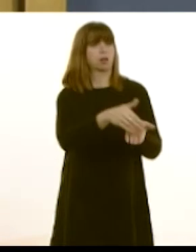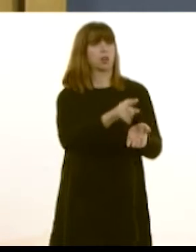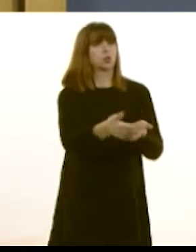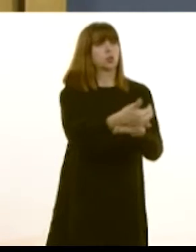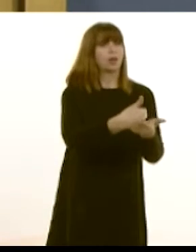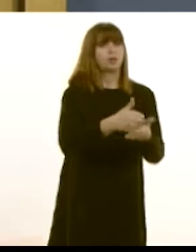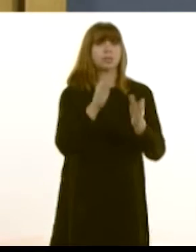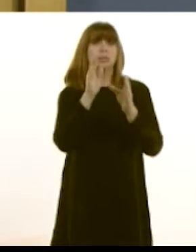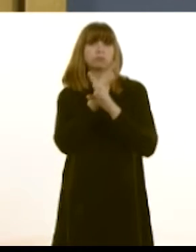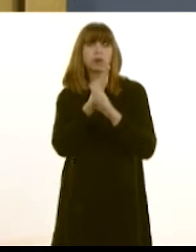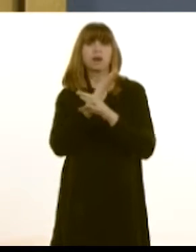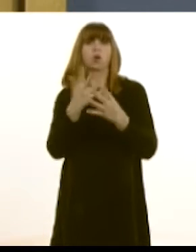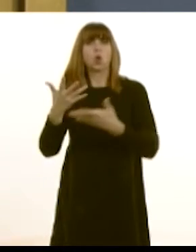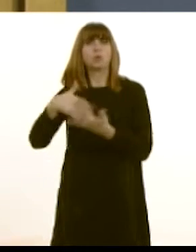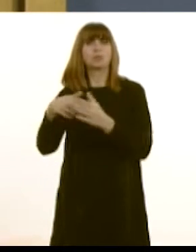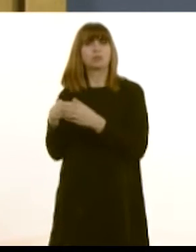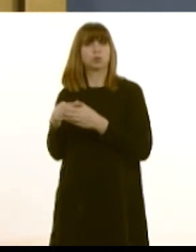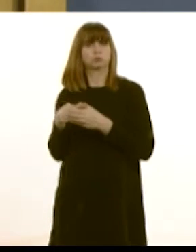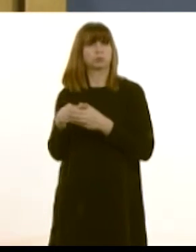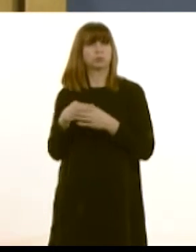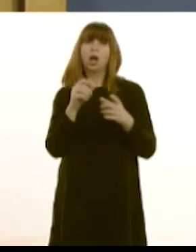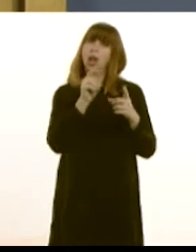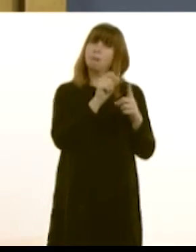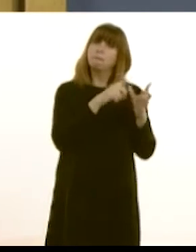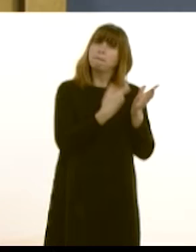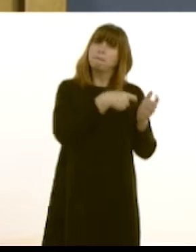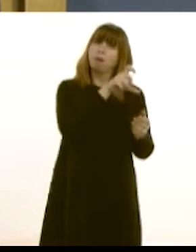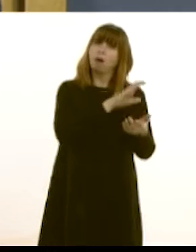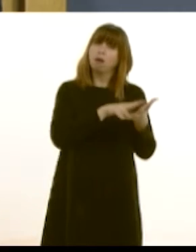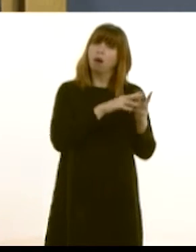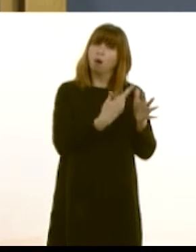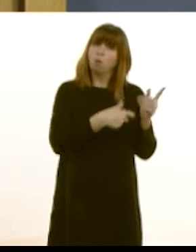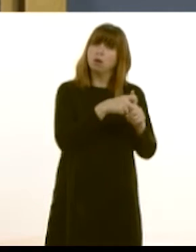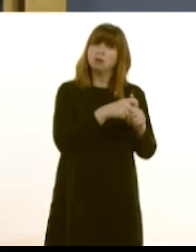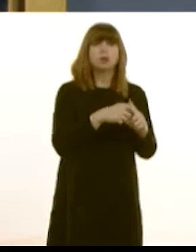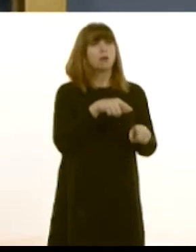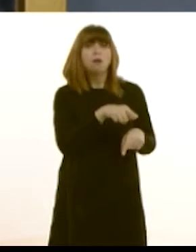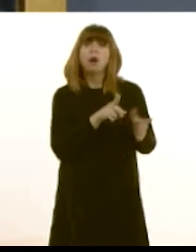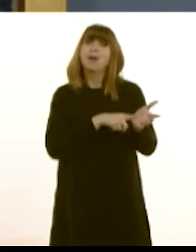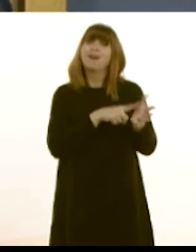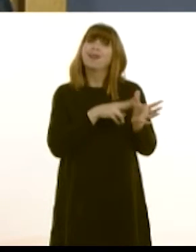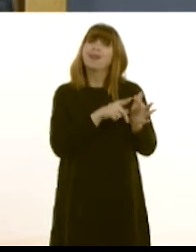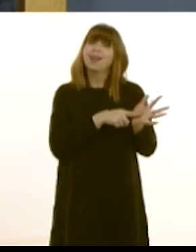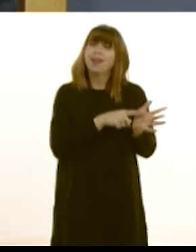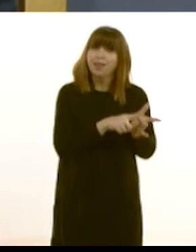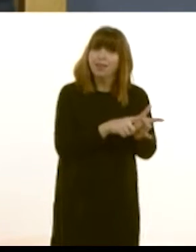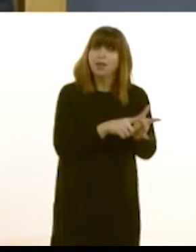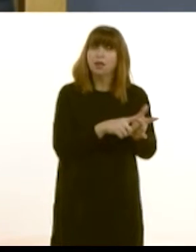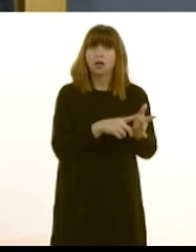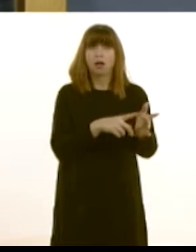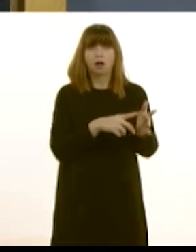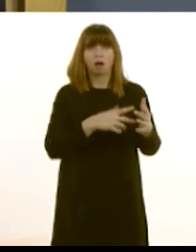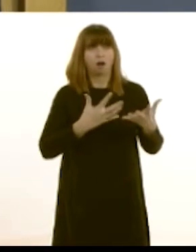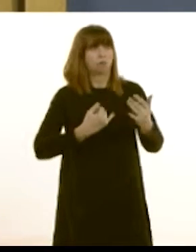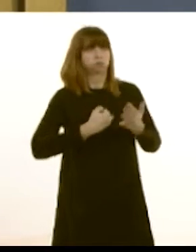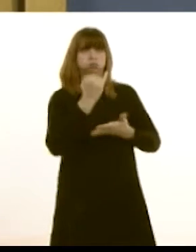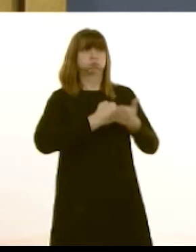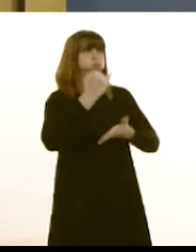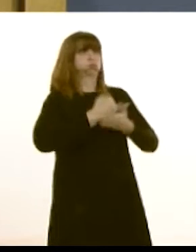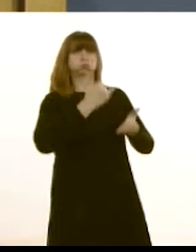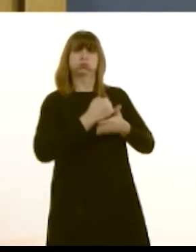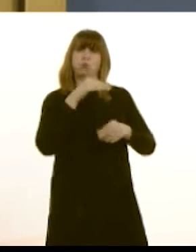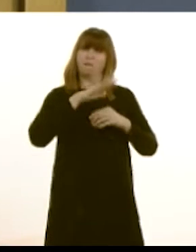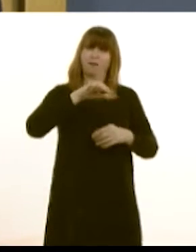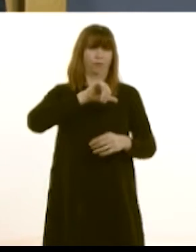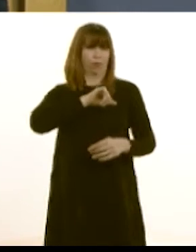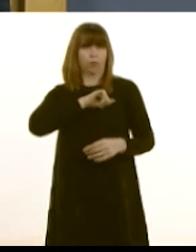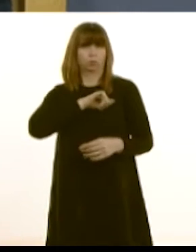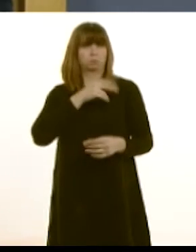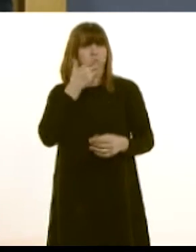Howard yn Llanelli, a wnaeth sbarduno deiseb a lofnodwyd gan dros 5,000 o bobl i gadwír